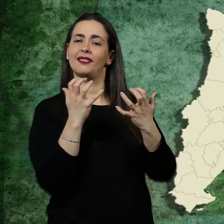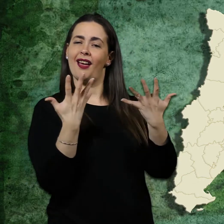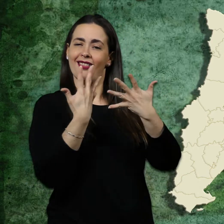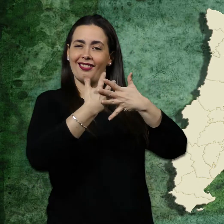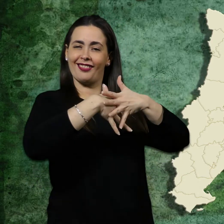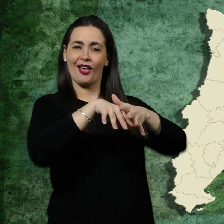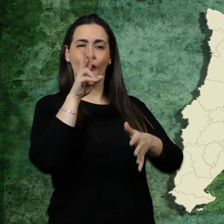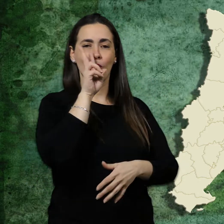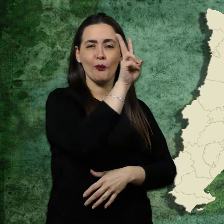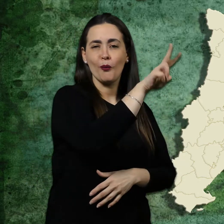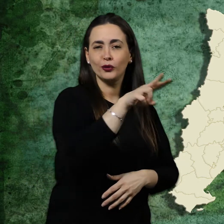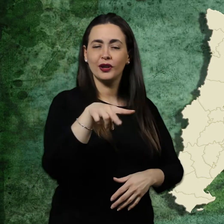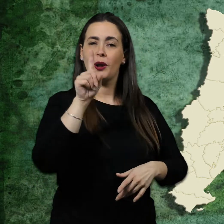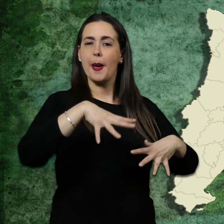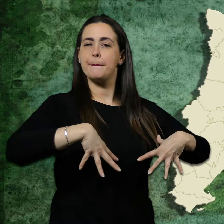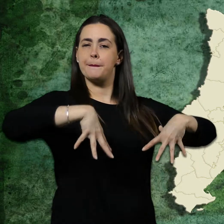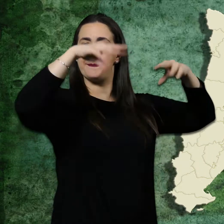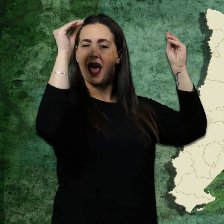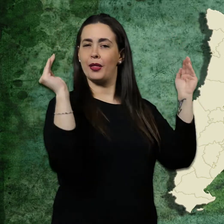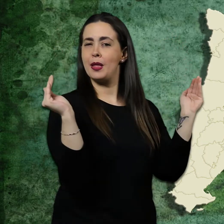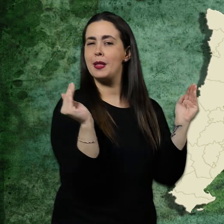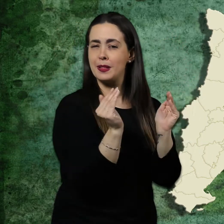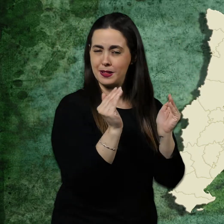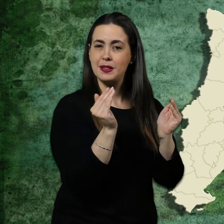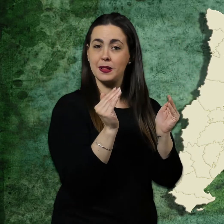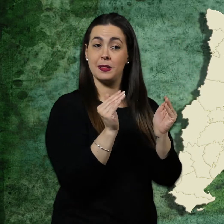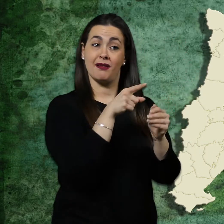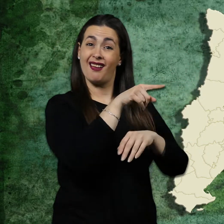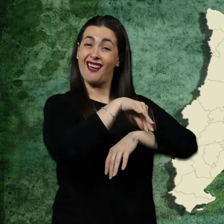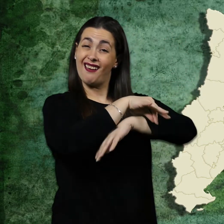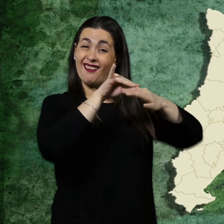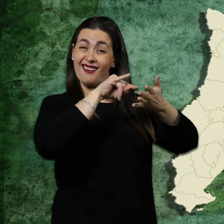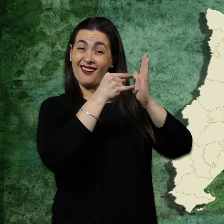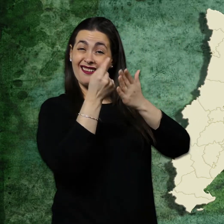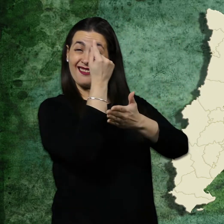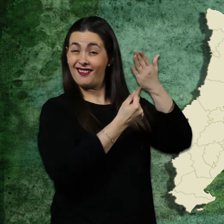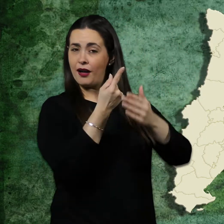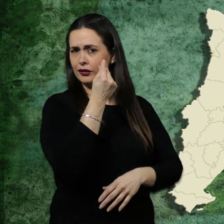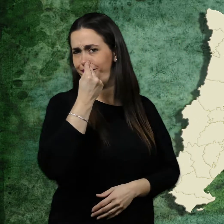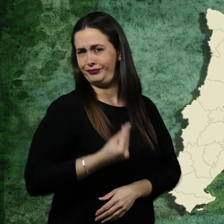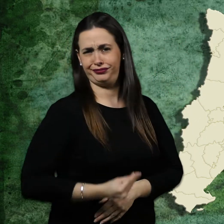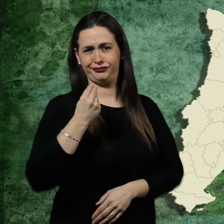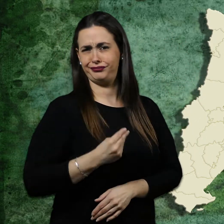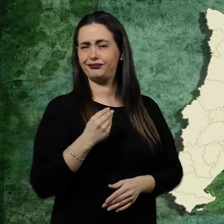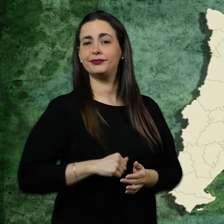es combinen amb museus i palauets, autèntiques joies arquitectòniques.